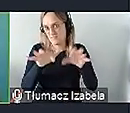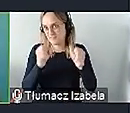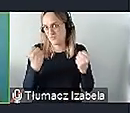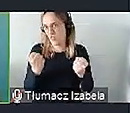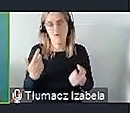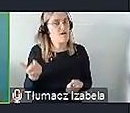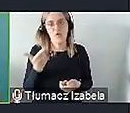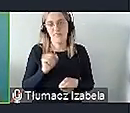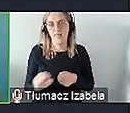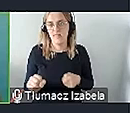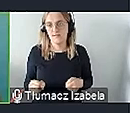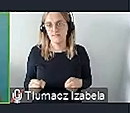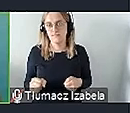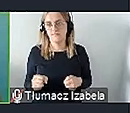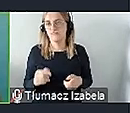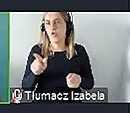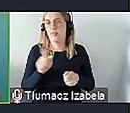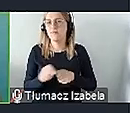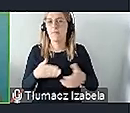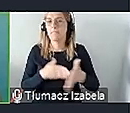ale nie jest to bariera nie do przeskoczenia.